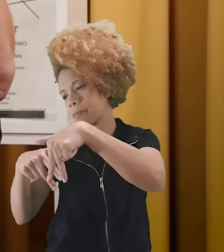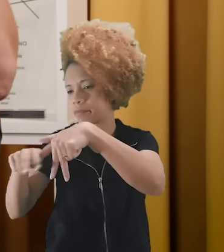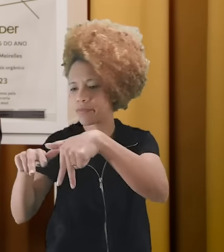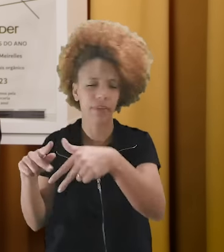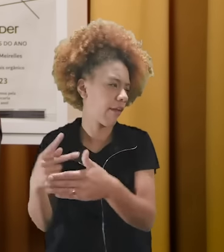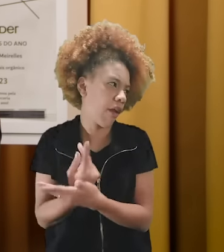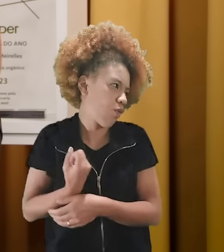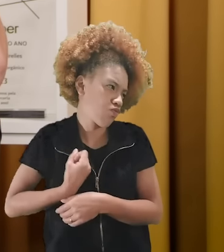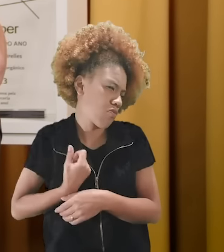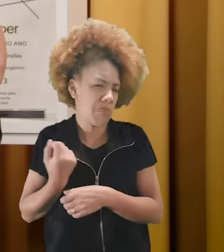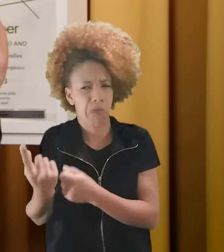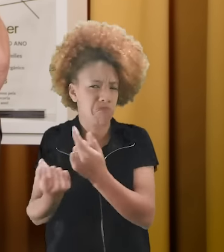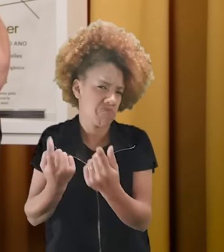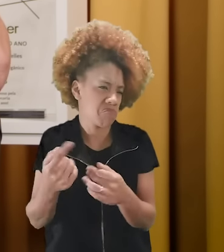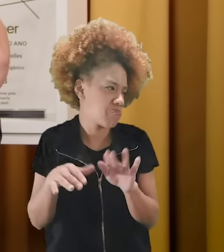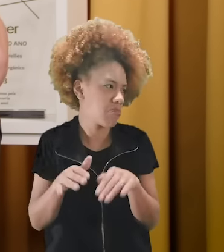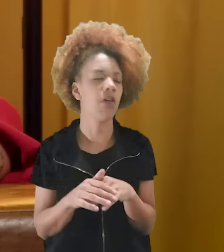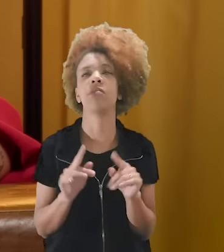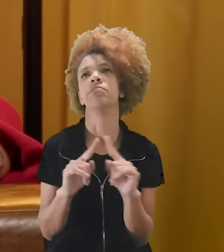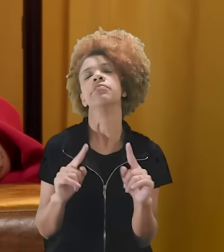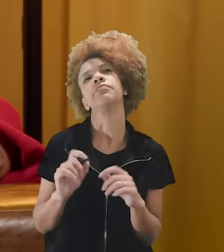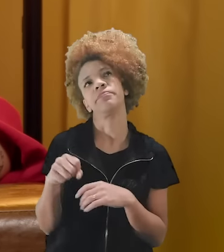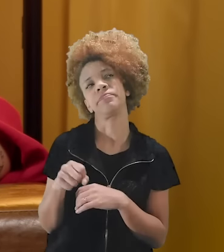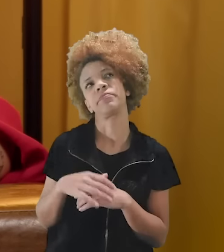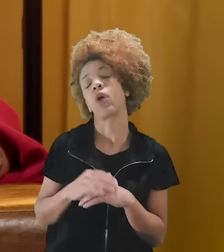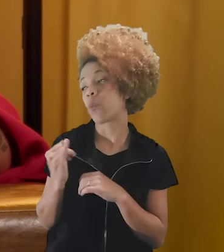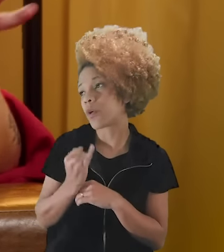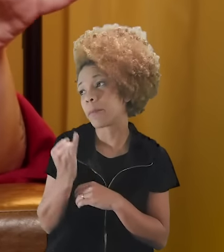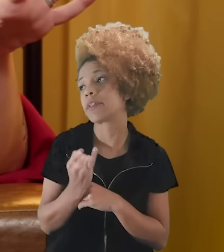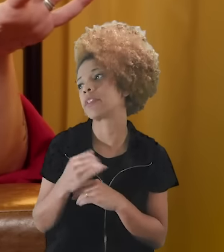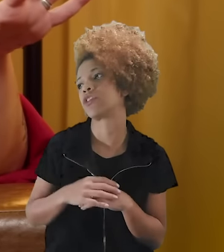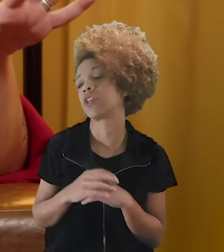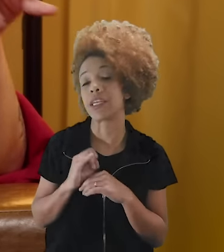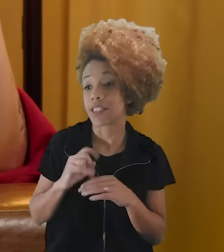você vai errar o número tal uma coisa ou outra eu acho que assim Eh o importante é você ser se for